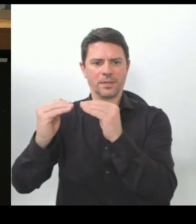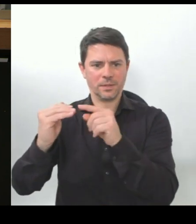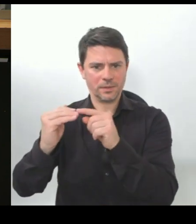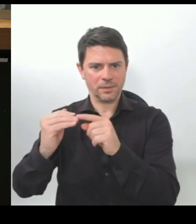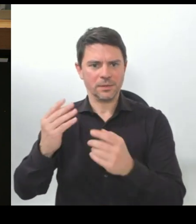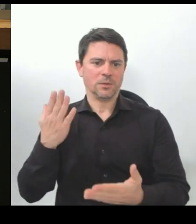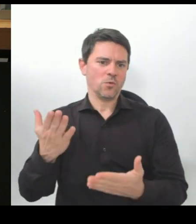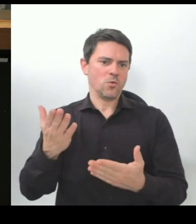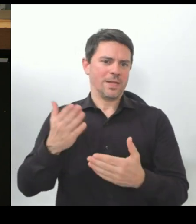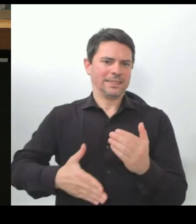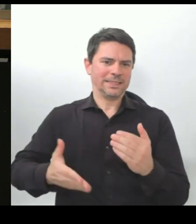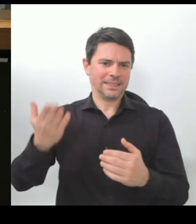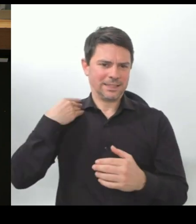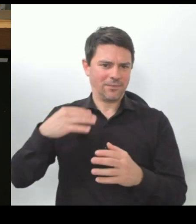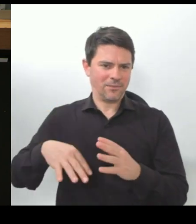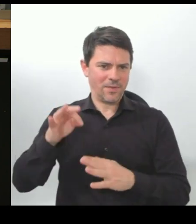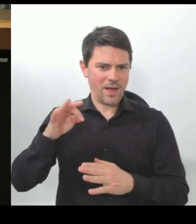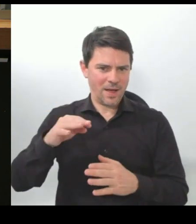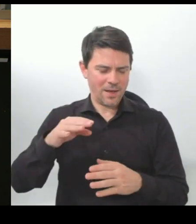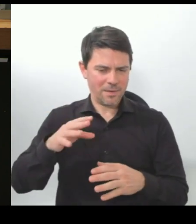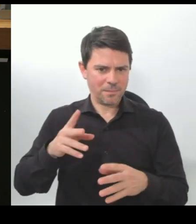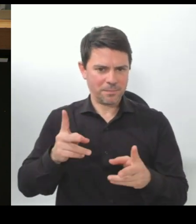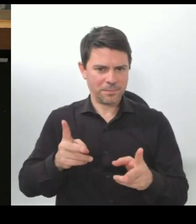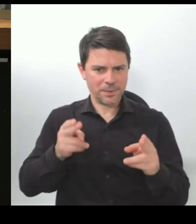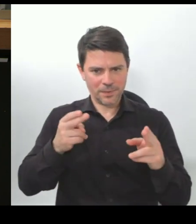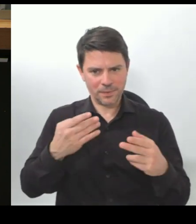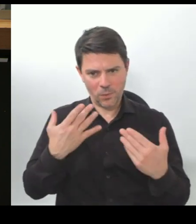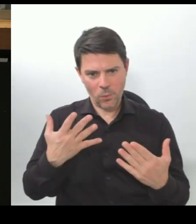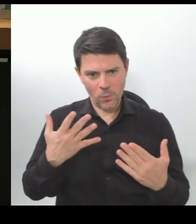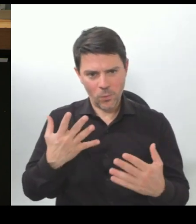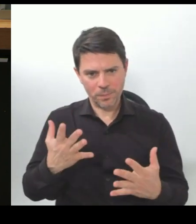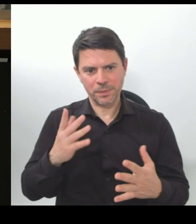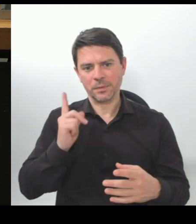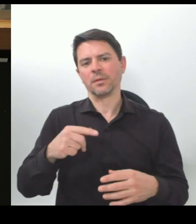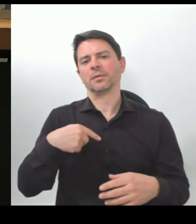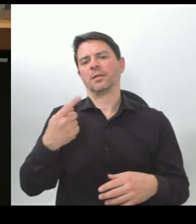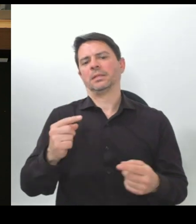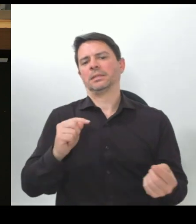Berlin zu erreichen, dem ist damals die rot rot grüne Koalition nicht gefolgt Und deswegen